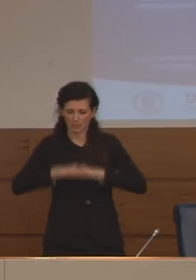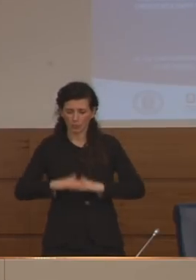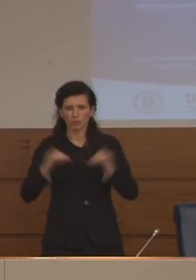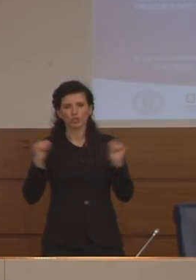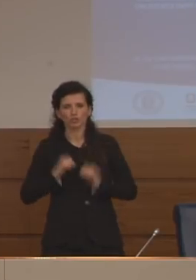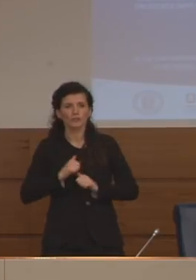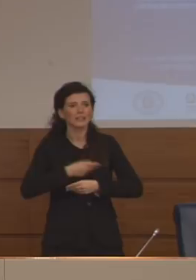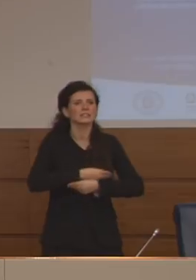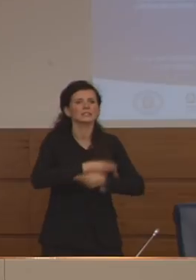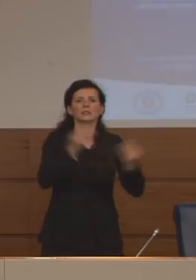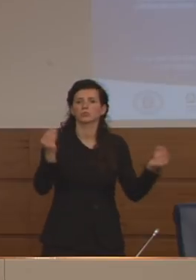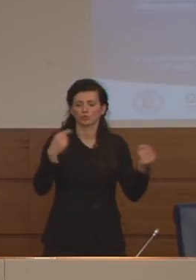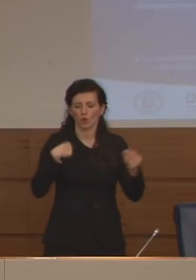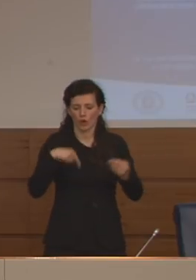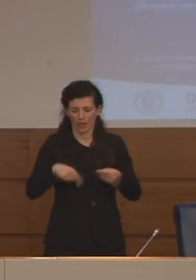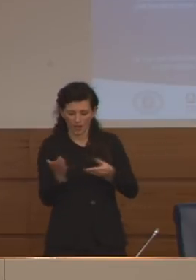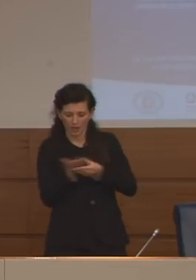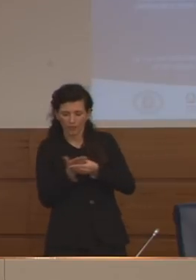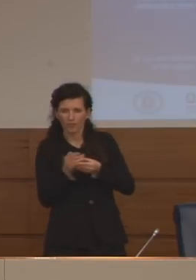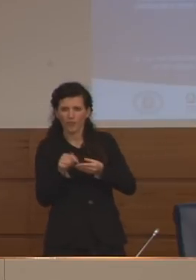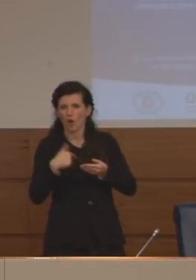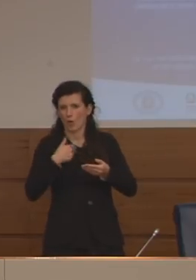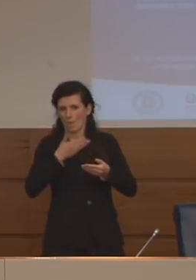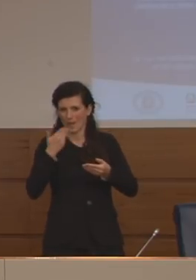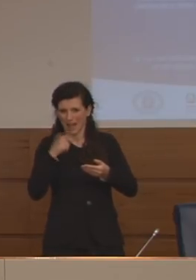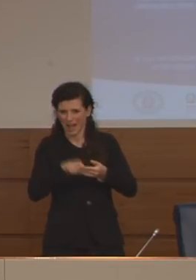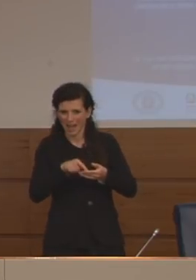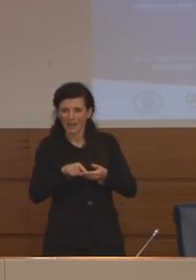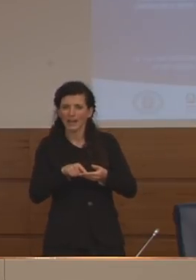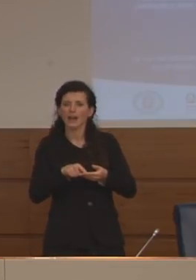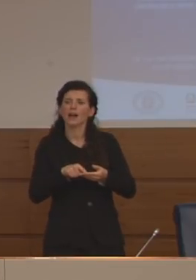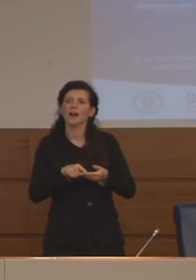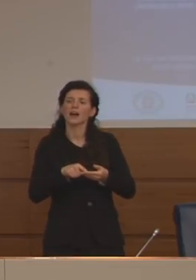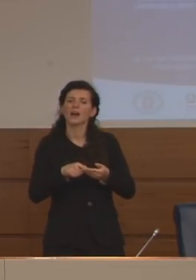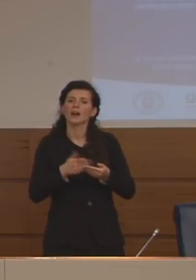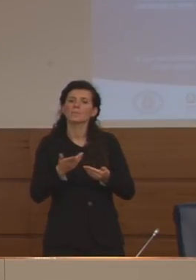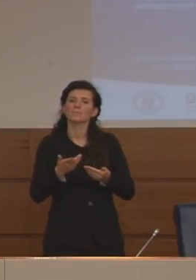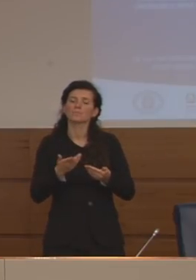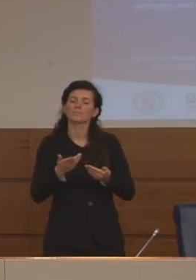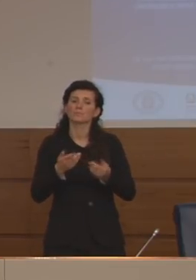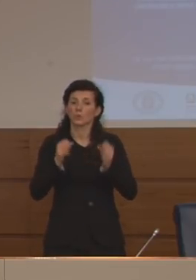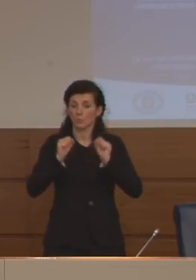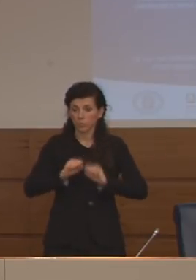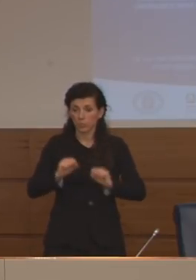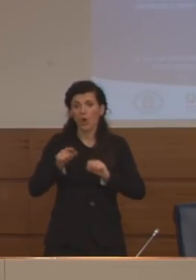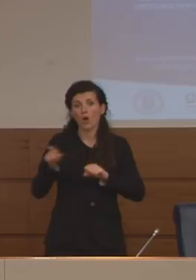Protezione Civile. Il dato che ha messo il Commissario, ha indicato nel sistema